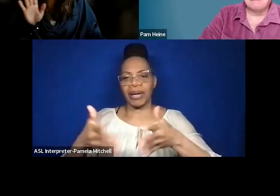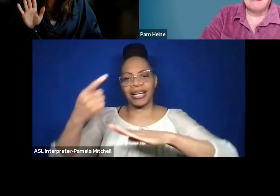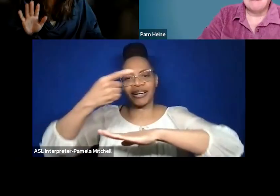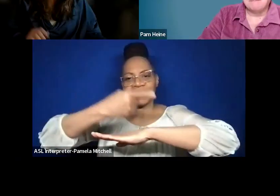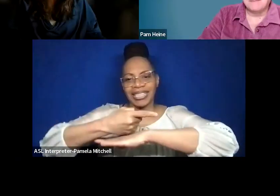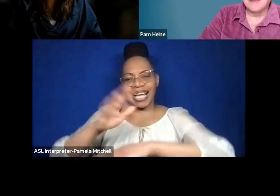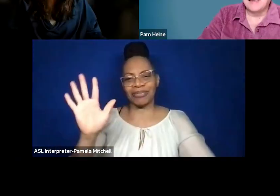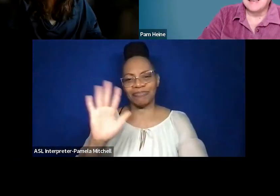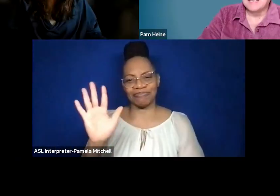[Jarita] Gracias.